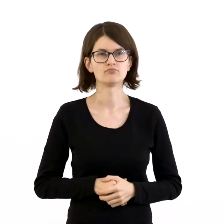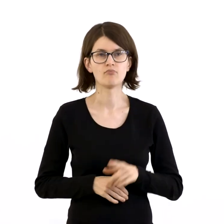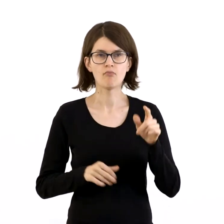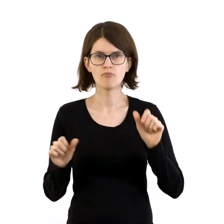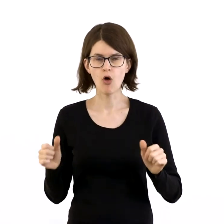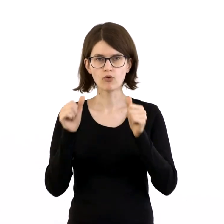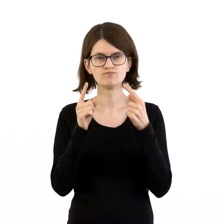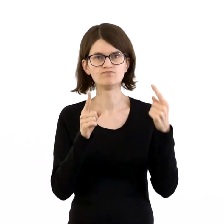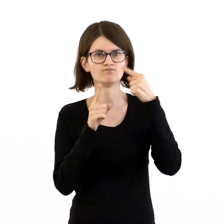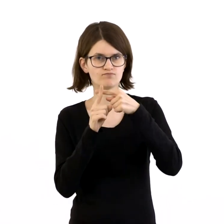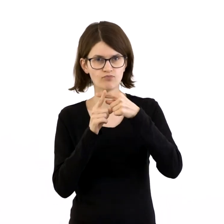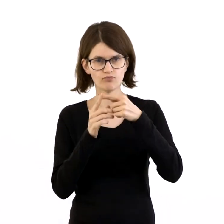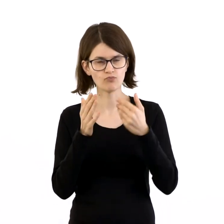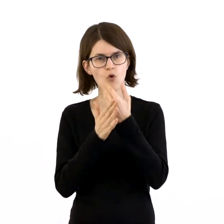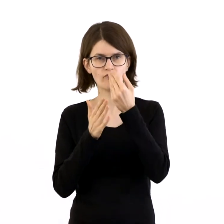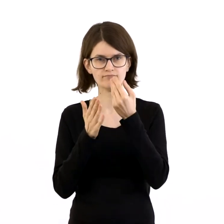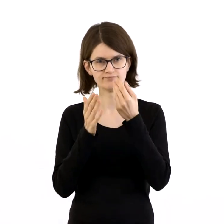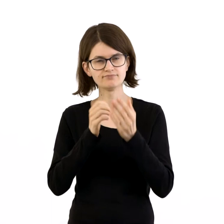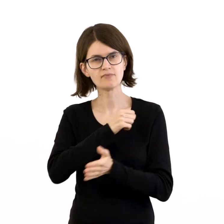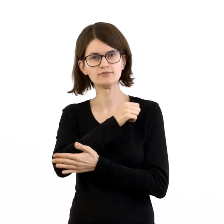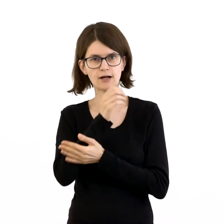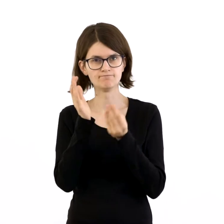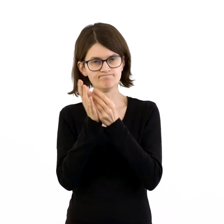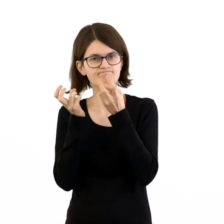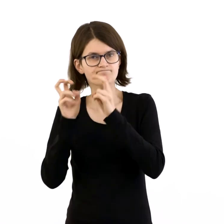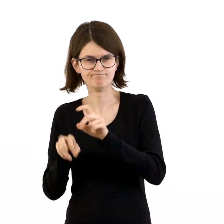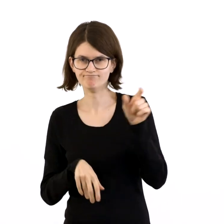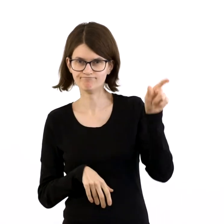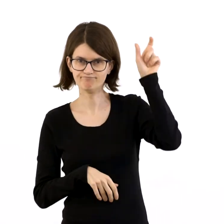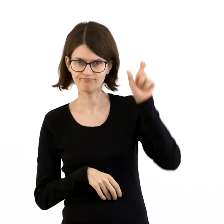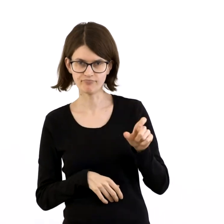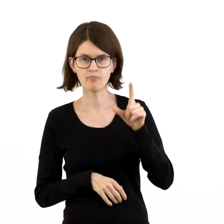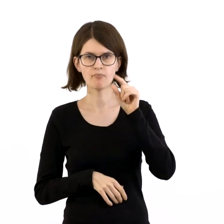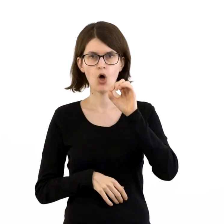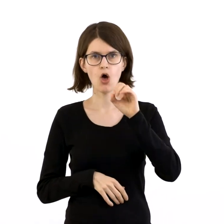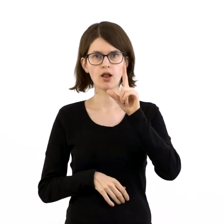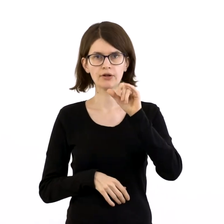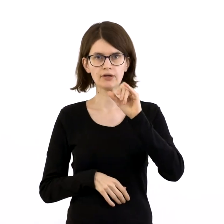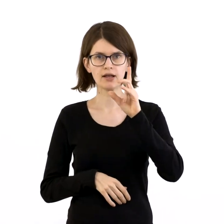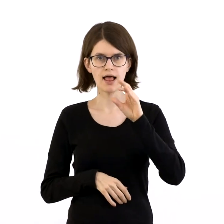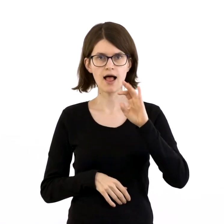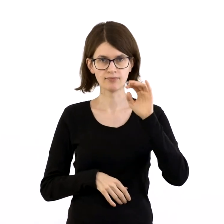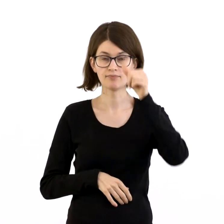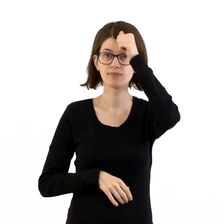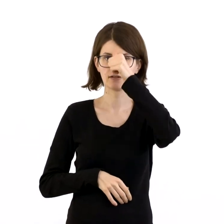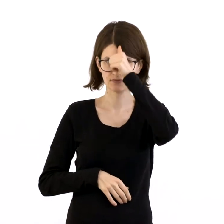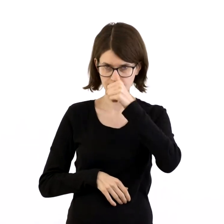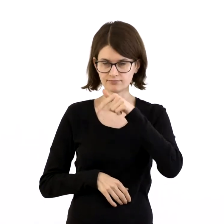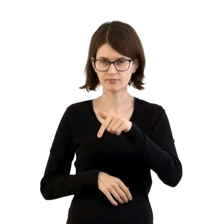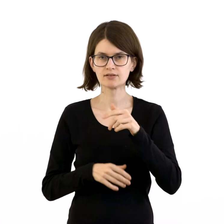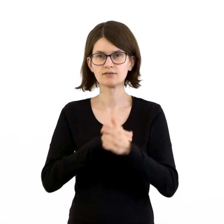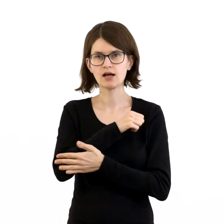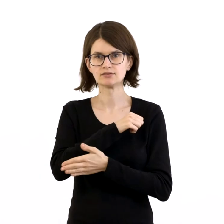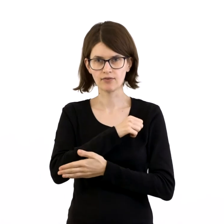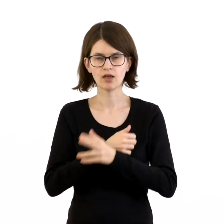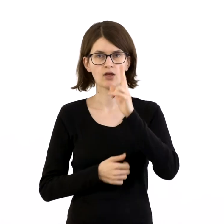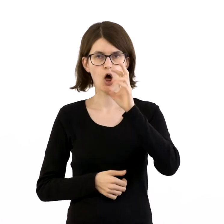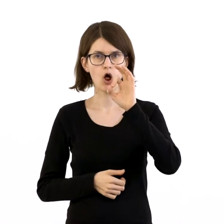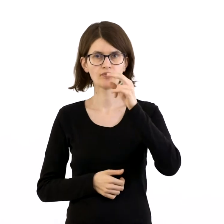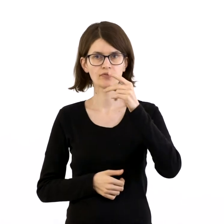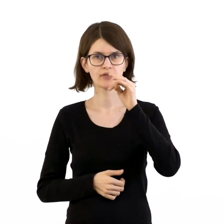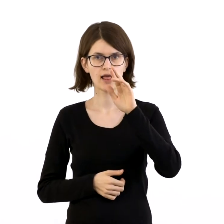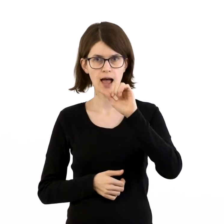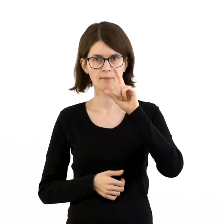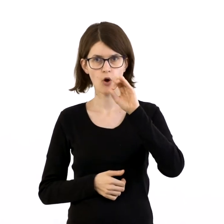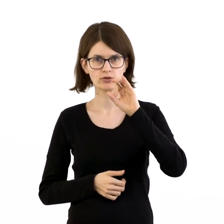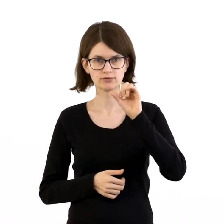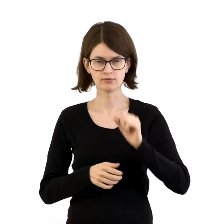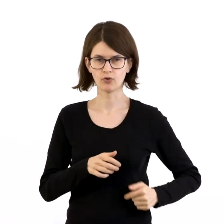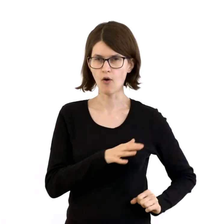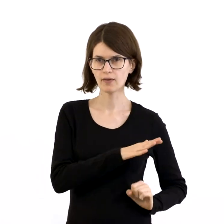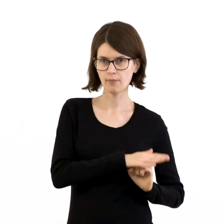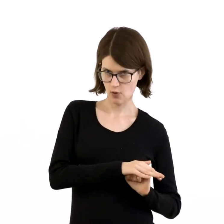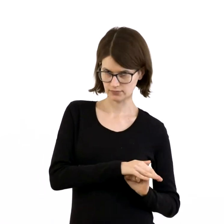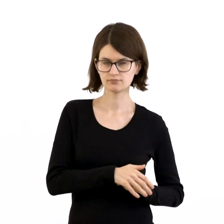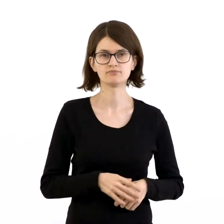W tym posągu została także użyta, stworzona przez Polikleta, zasada kontrapostu.